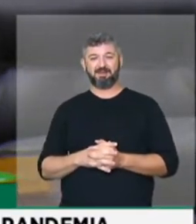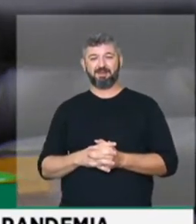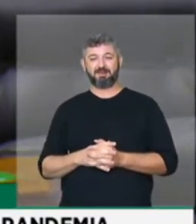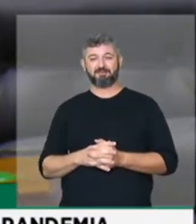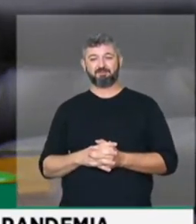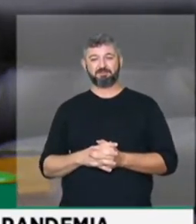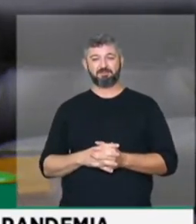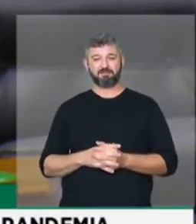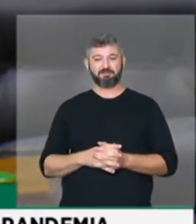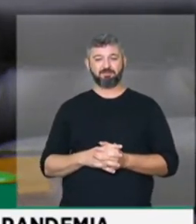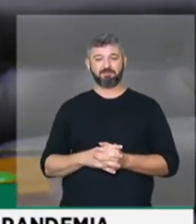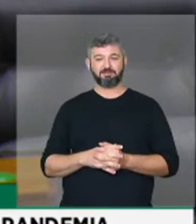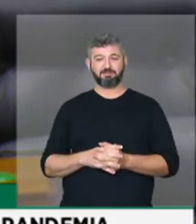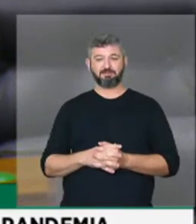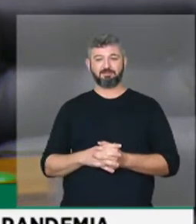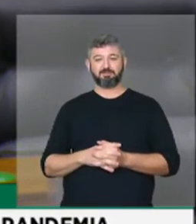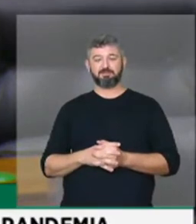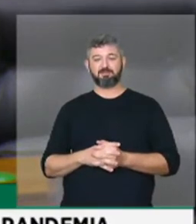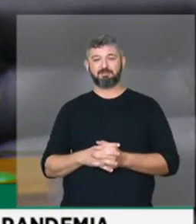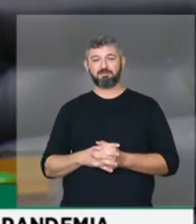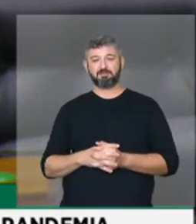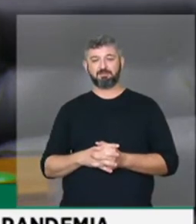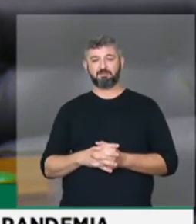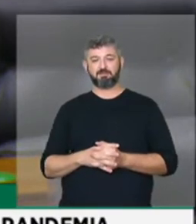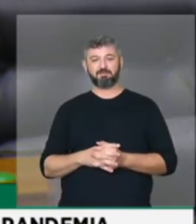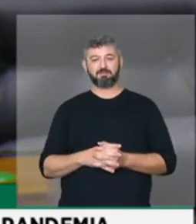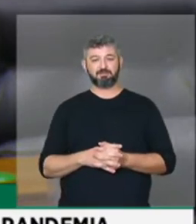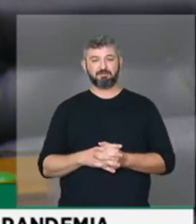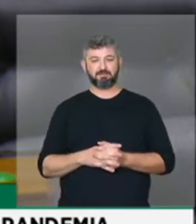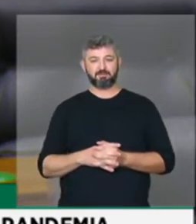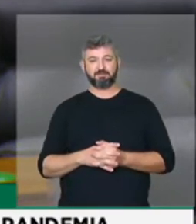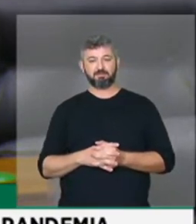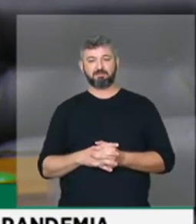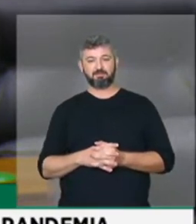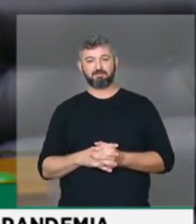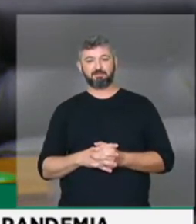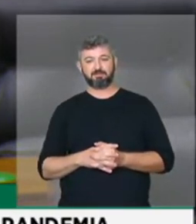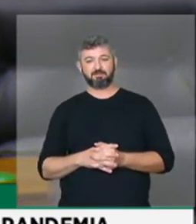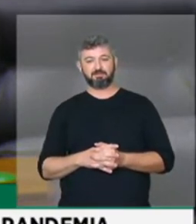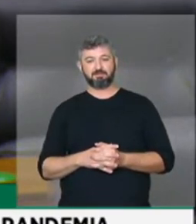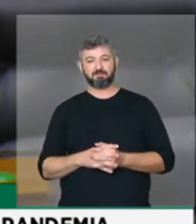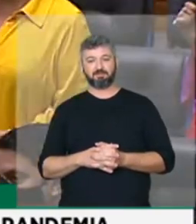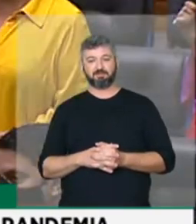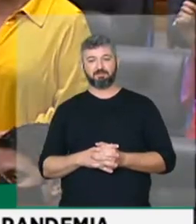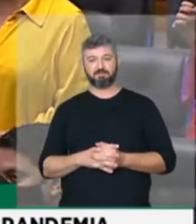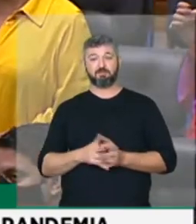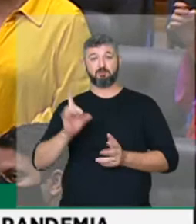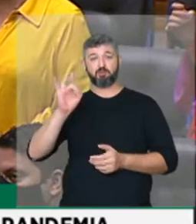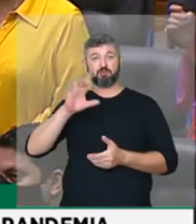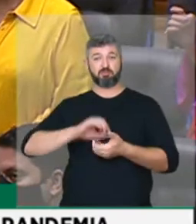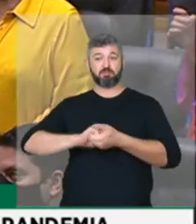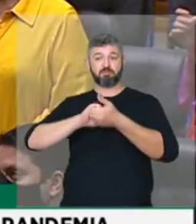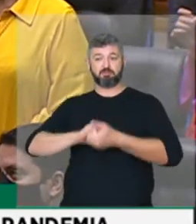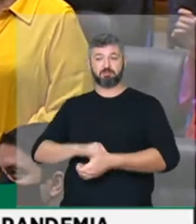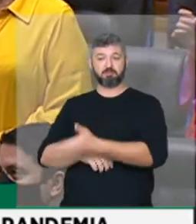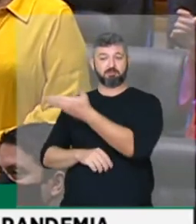LIDERANÇA. PRESIDENTE EU QUERIA APROVEITAR ESSE UM MINUTO AÍ QUE RESTA ANTES DA NEGOCIAÇÃO, SAUDAR O